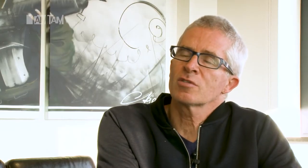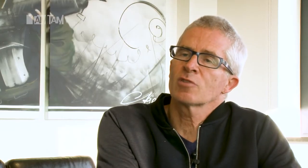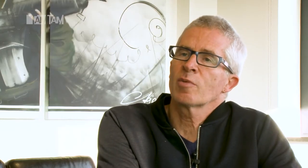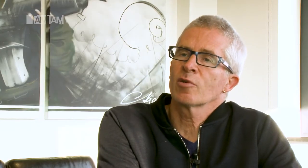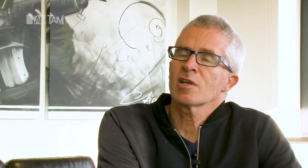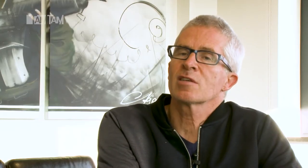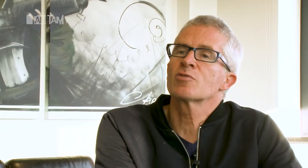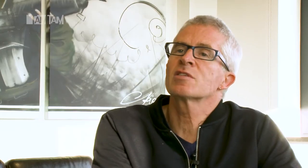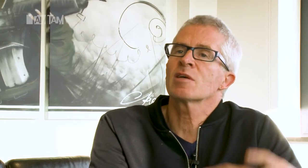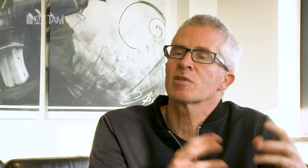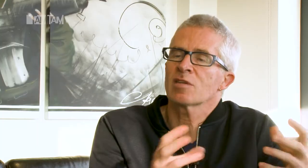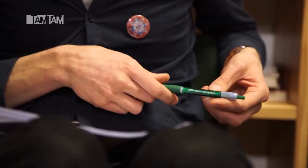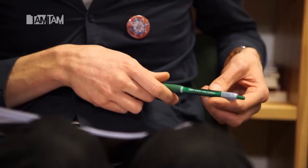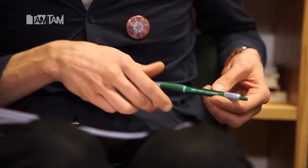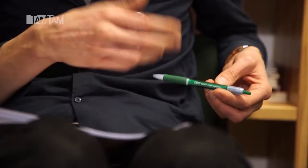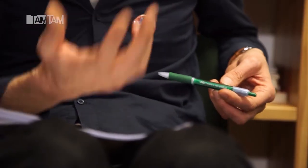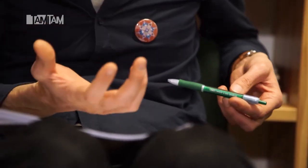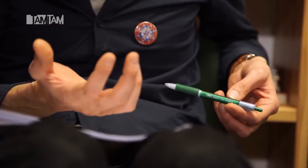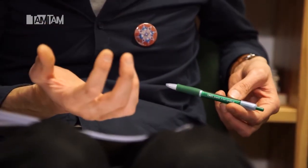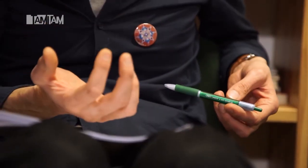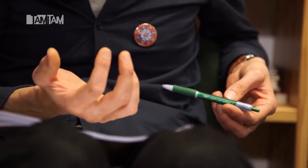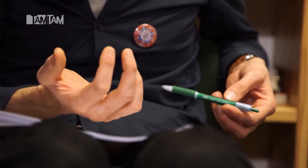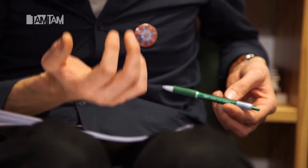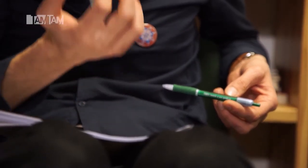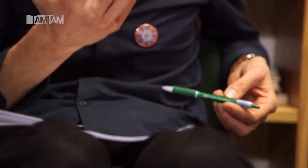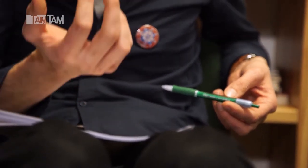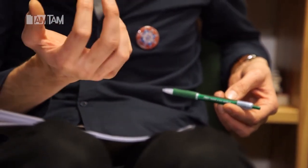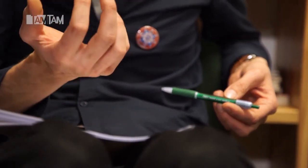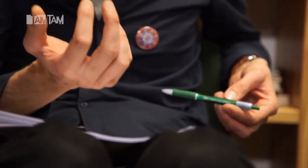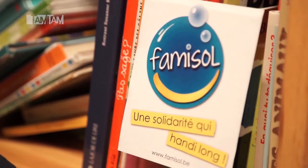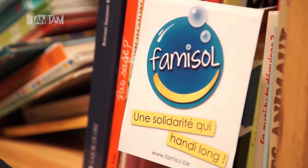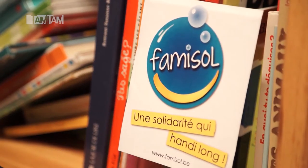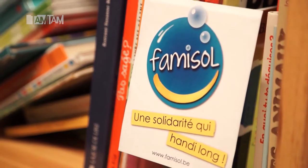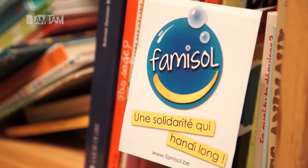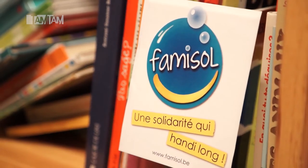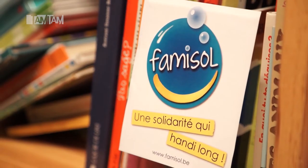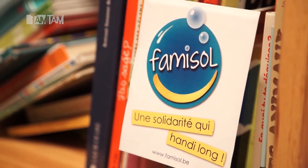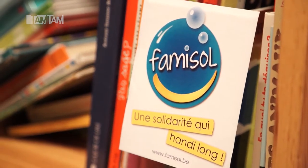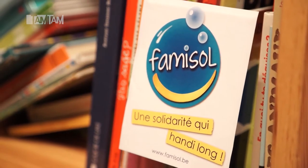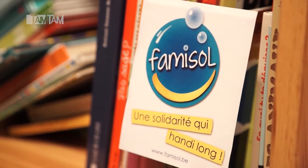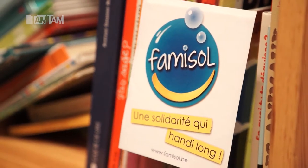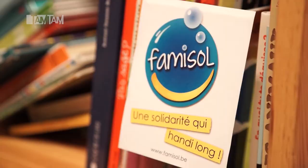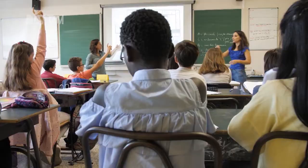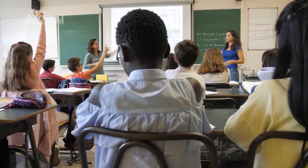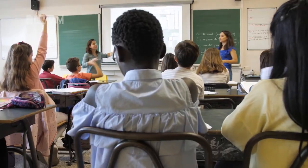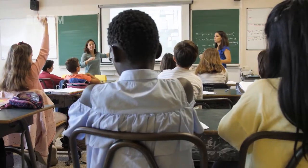C'est le système qui s'accommode à toutes les différences. C'est d'ailleurs vers ça que l'enseignement ira à l'avenir.